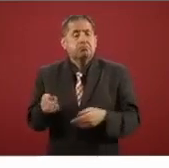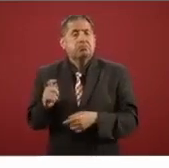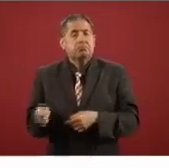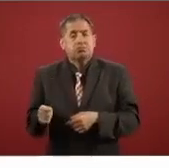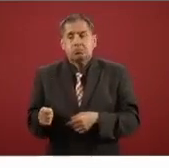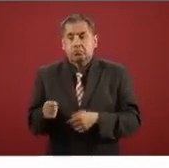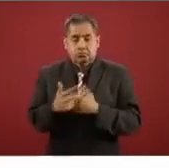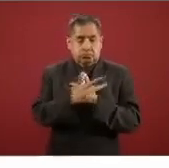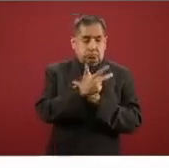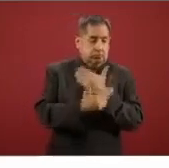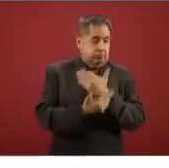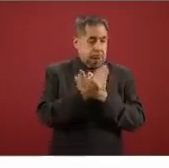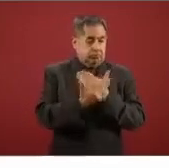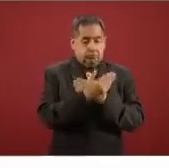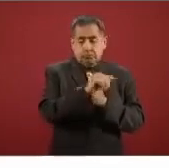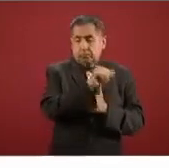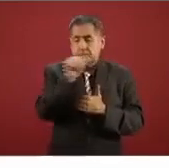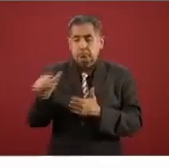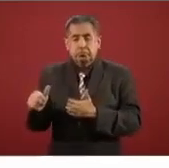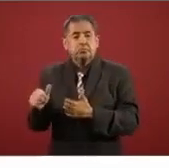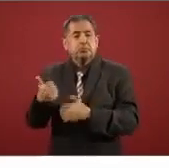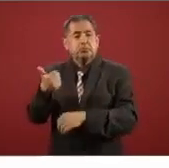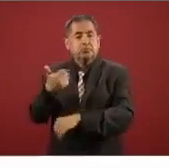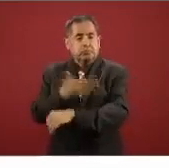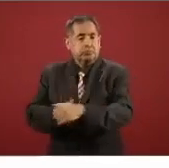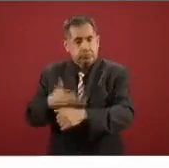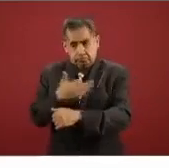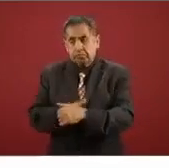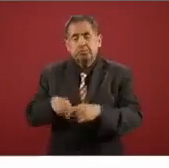de 8:00 de la mañana a 18:00 horas.